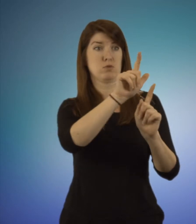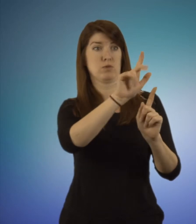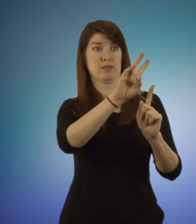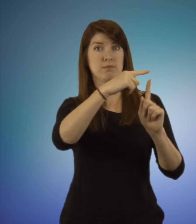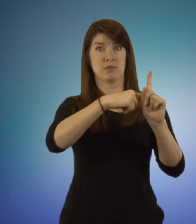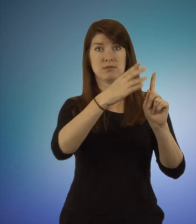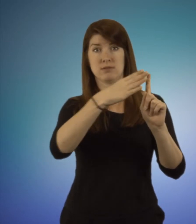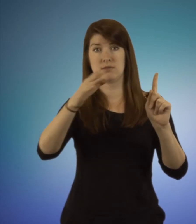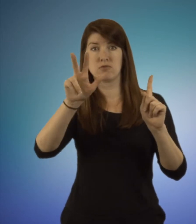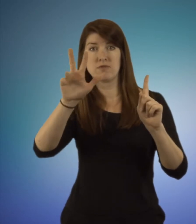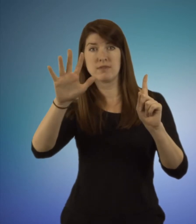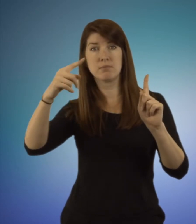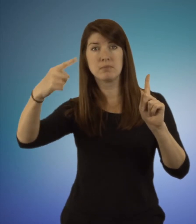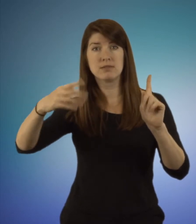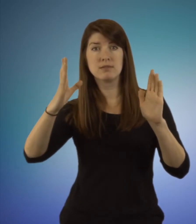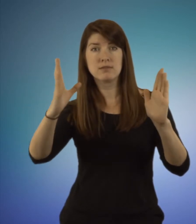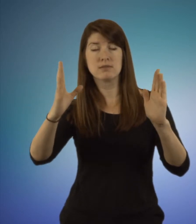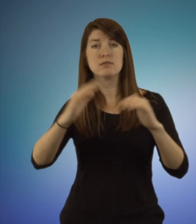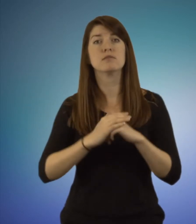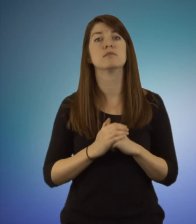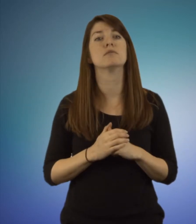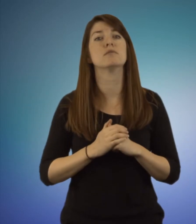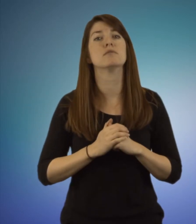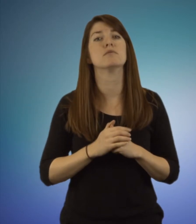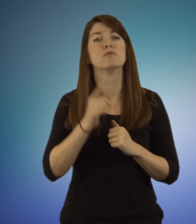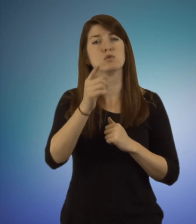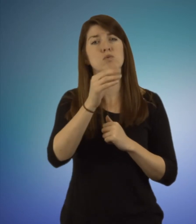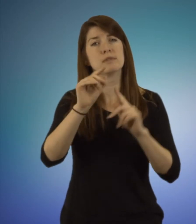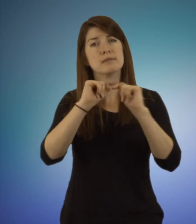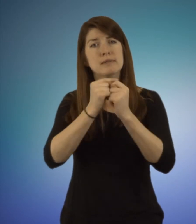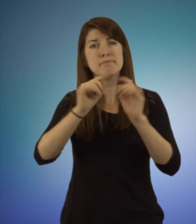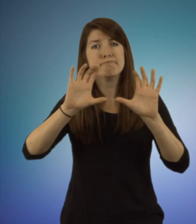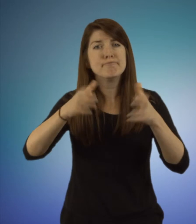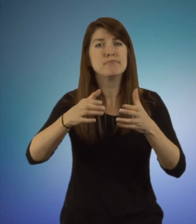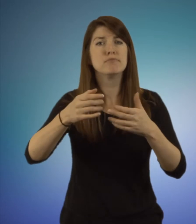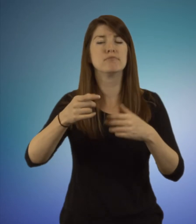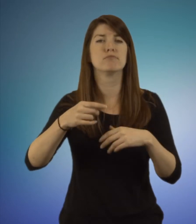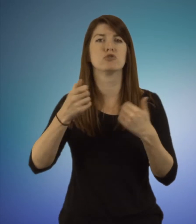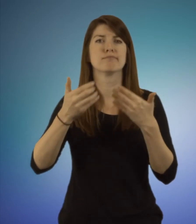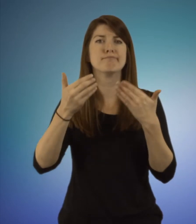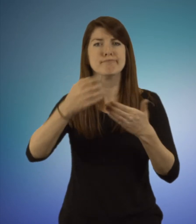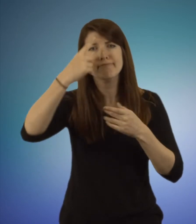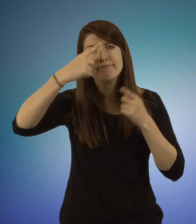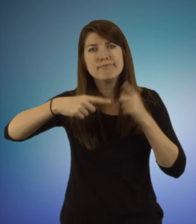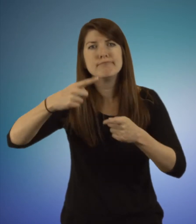Entre los 27 meses y los 35 meses, usted y su equipo deberían programar, con su aprobación